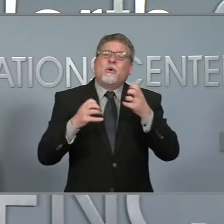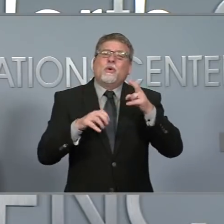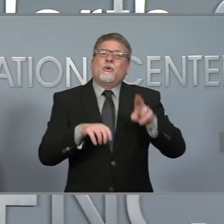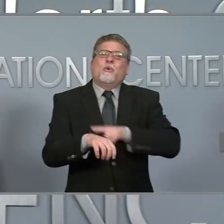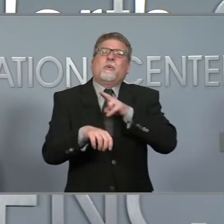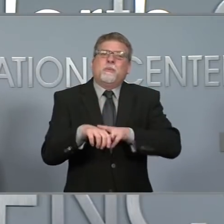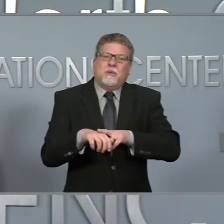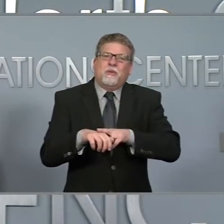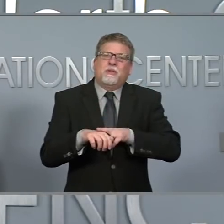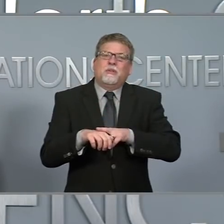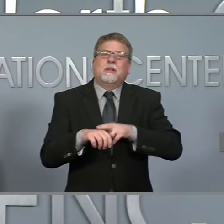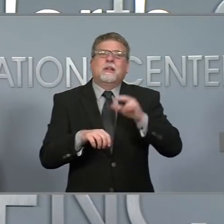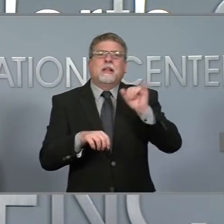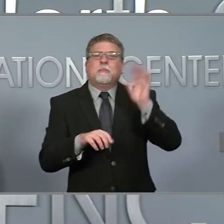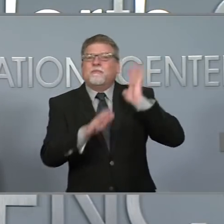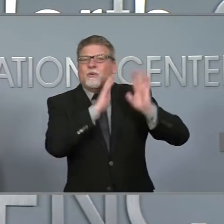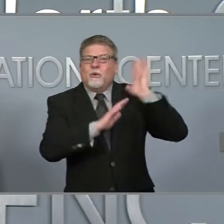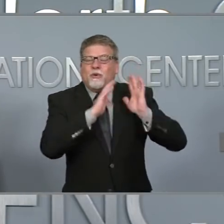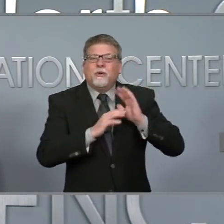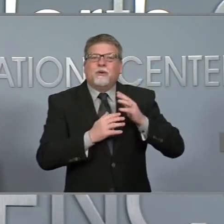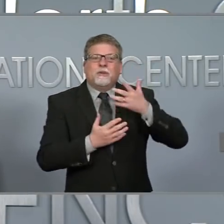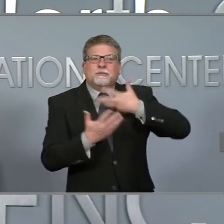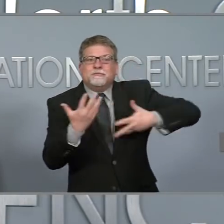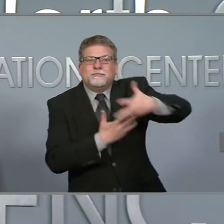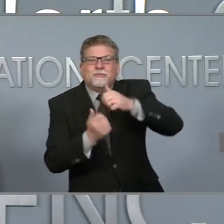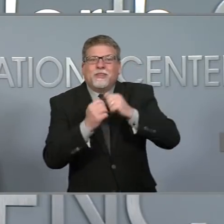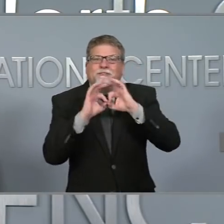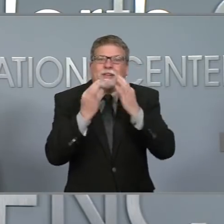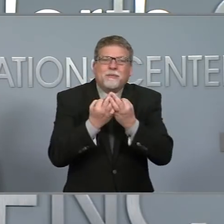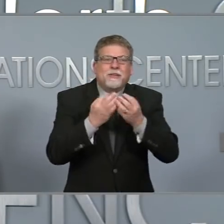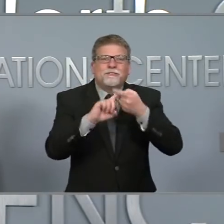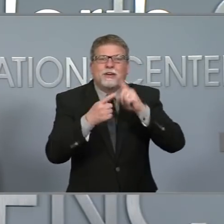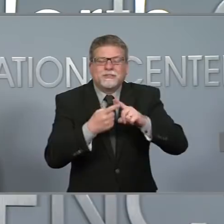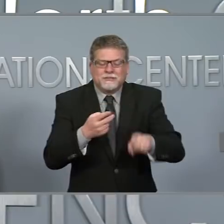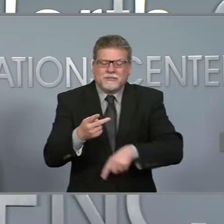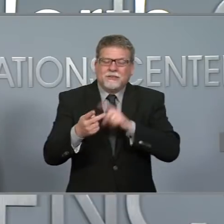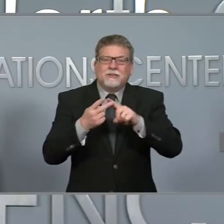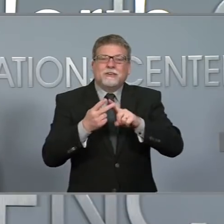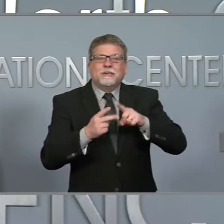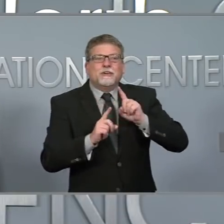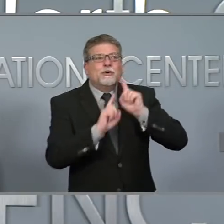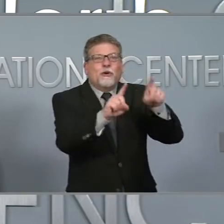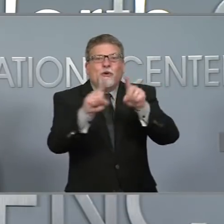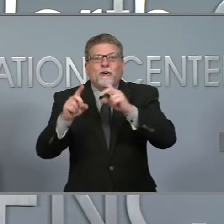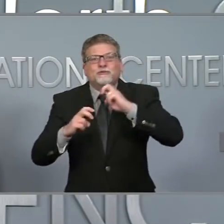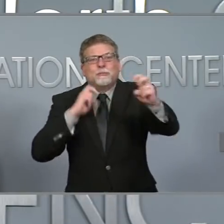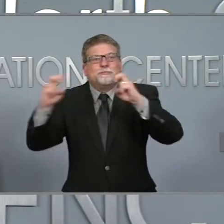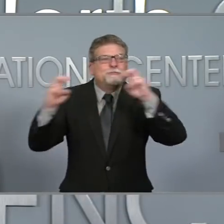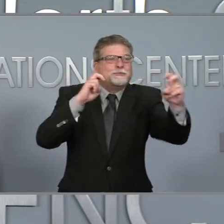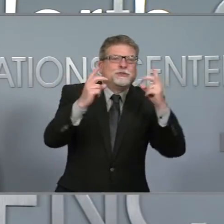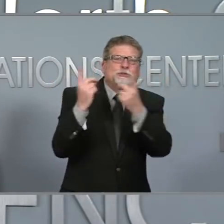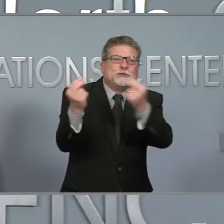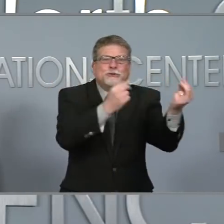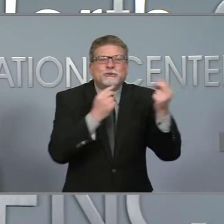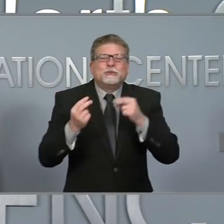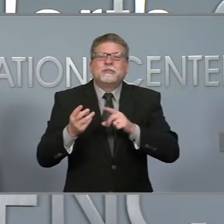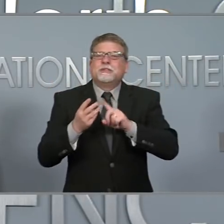diferente a otros nuestra meta. Es usar